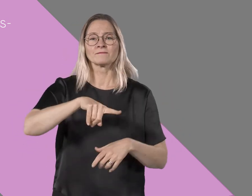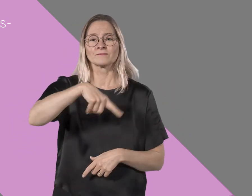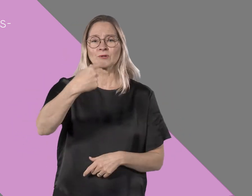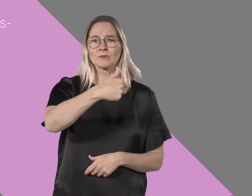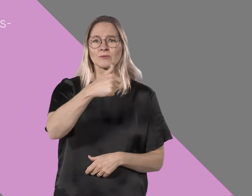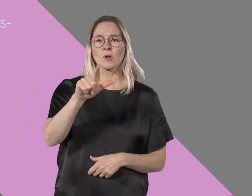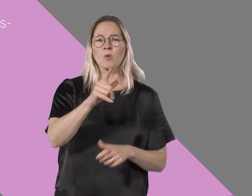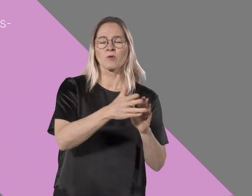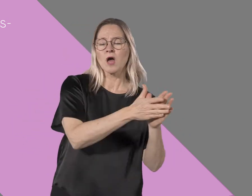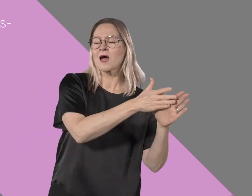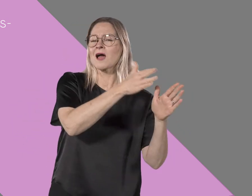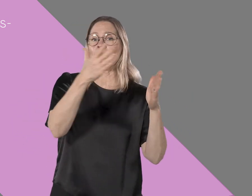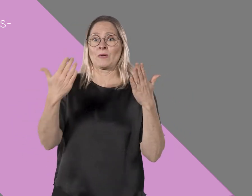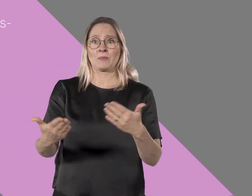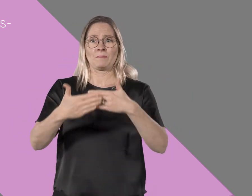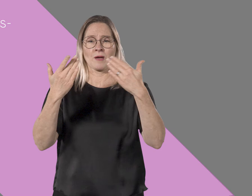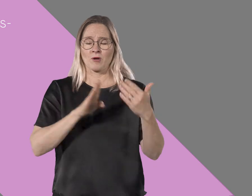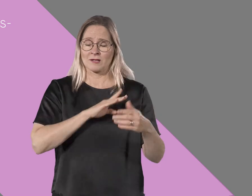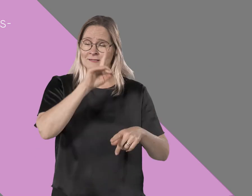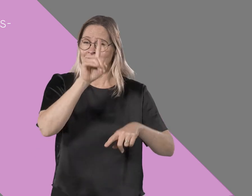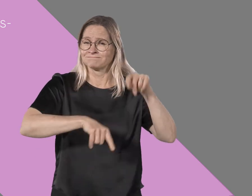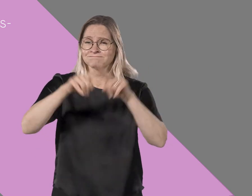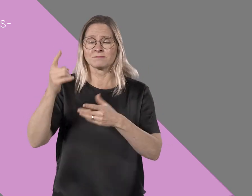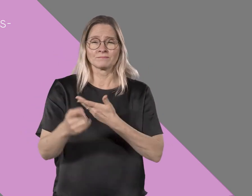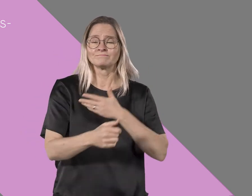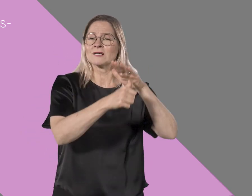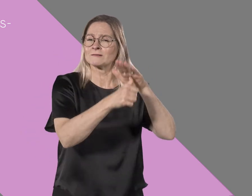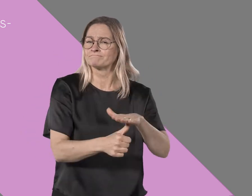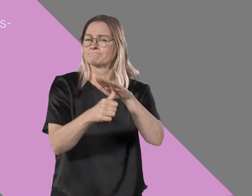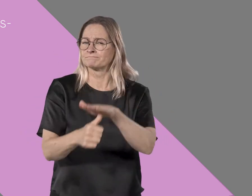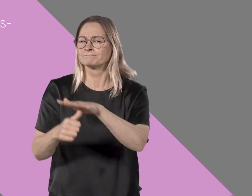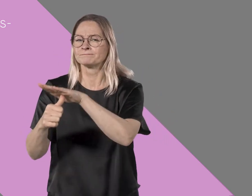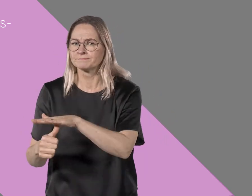on kohdistunut monenlaista syrjintää koko tarkasteltavana olleena ajanjaksona.